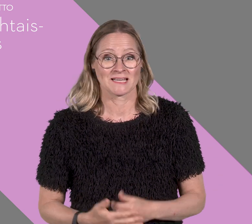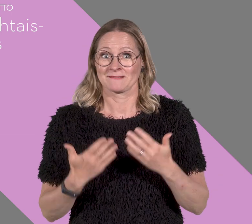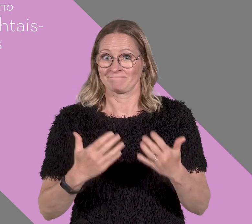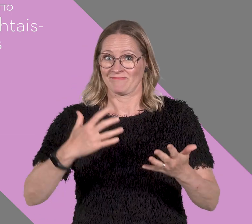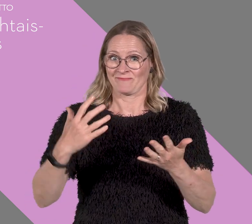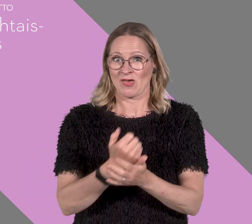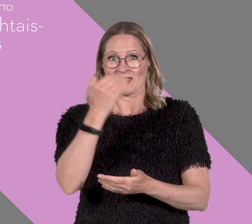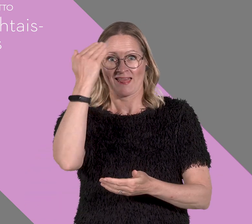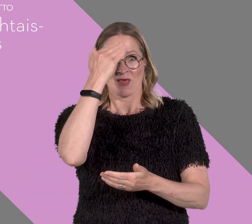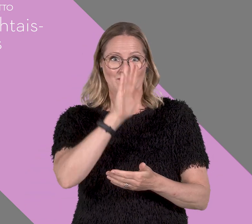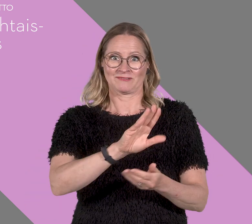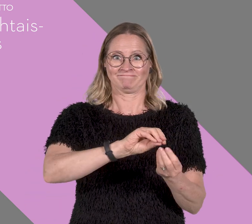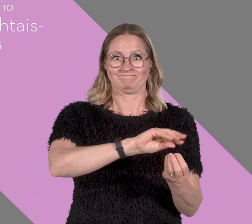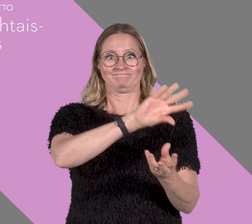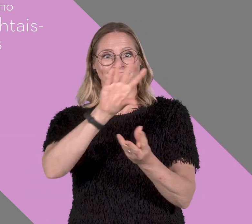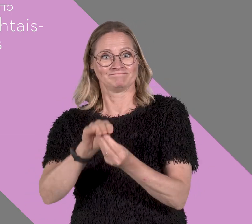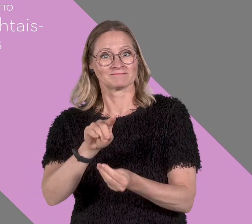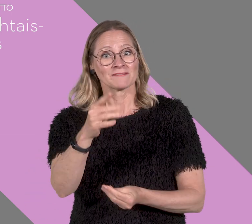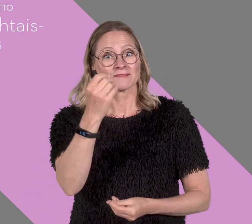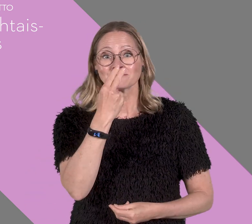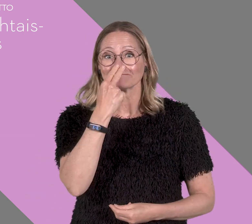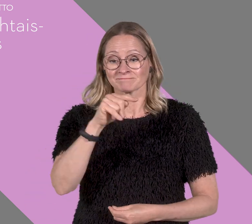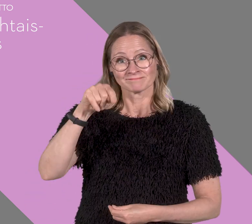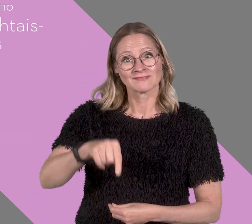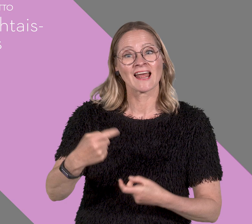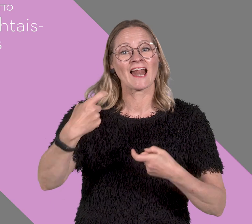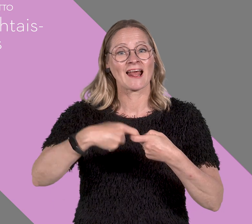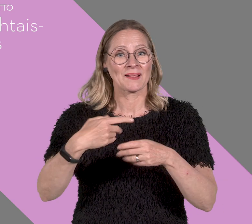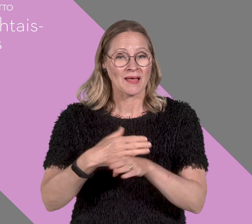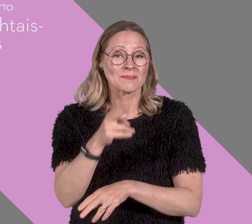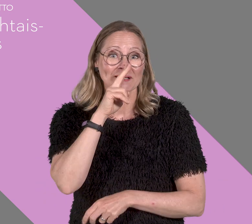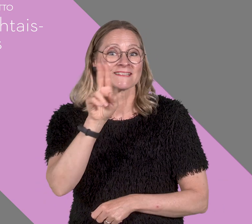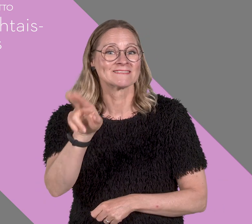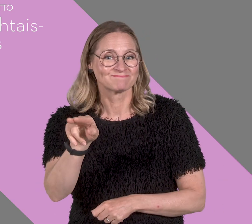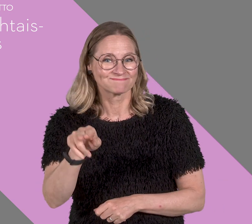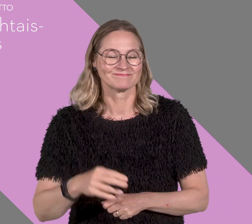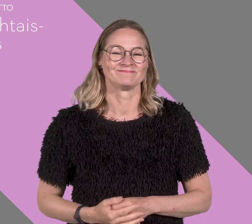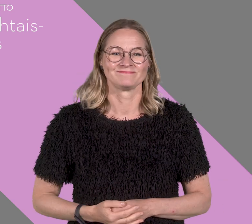Käykäähän katsomassa voittajateos oheisen linkin kautta!